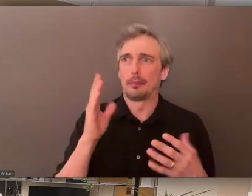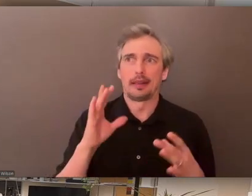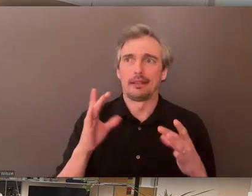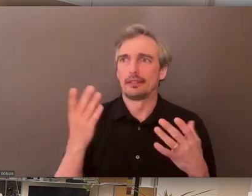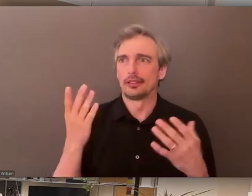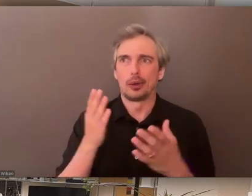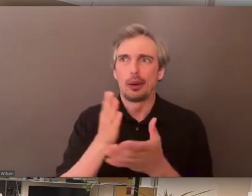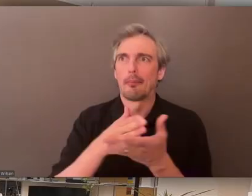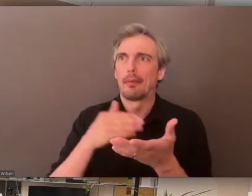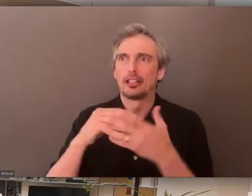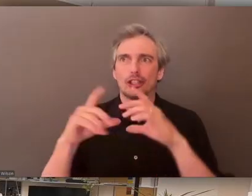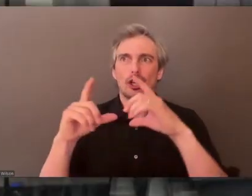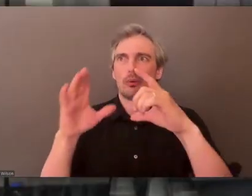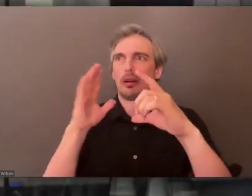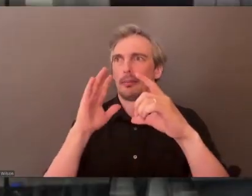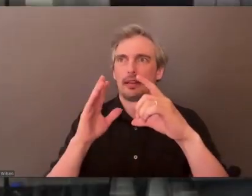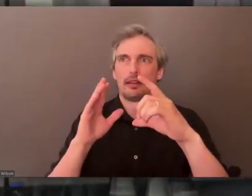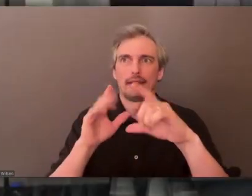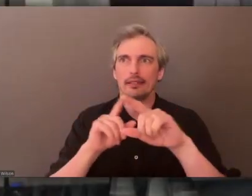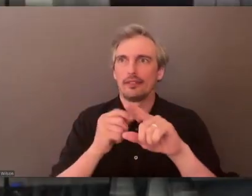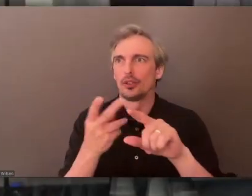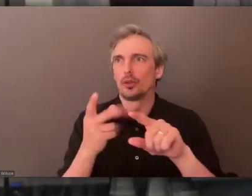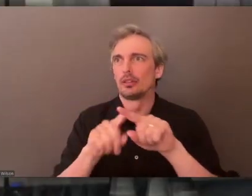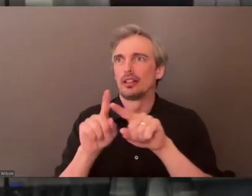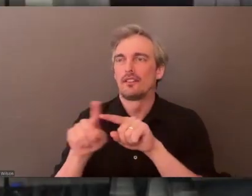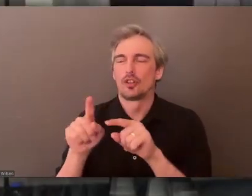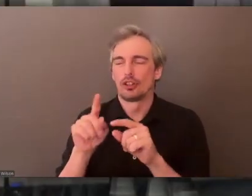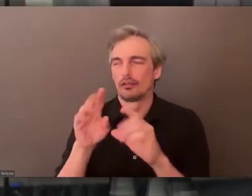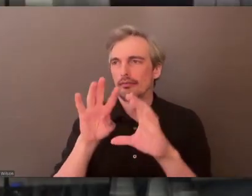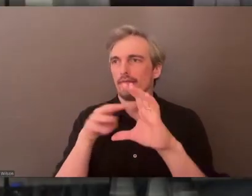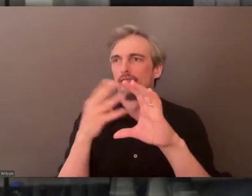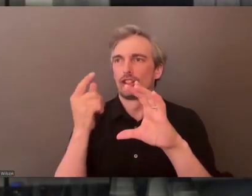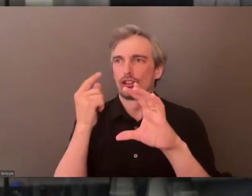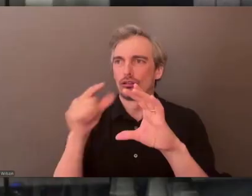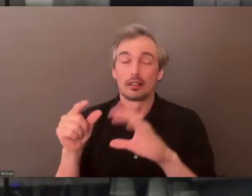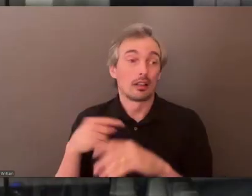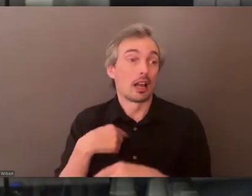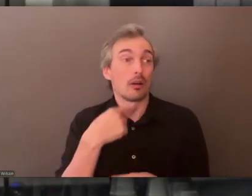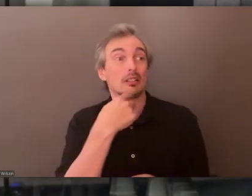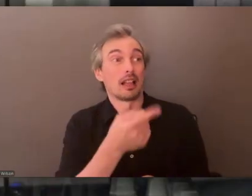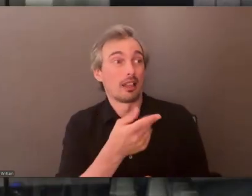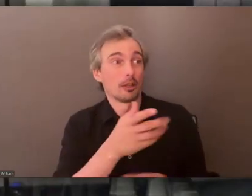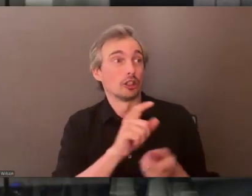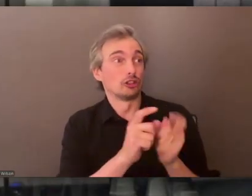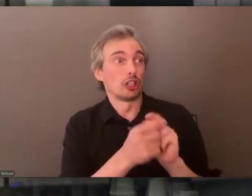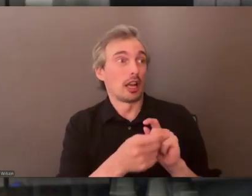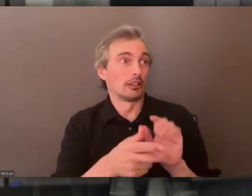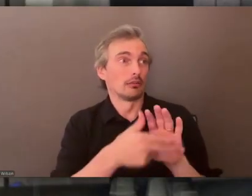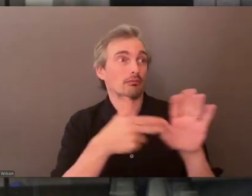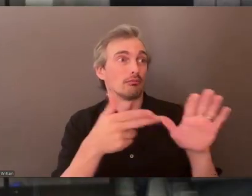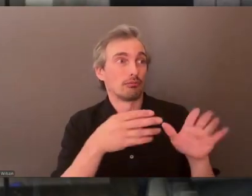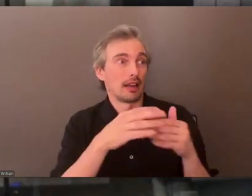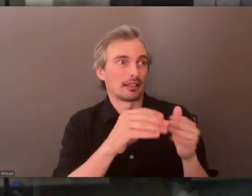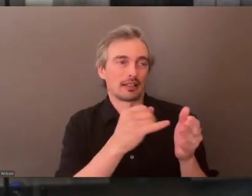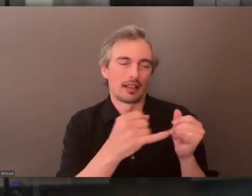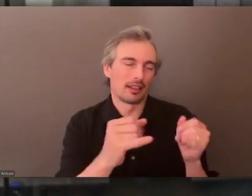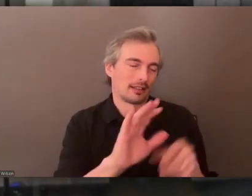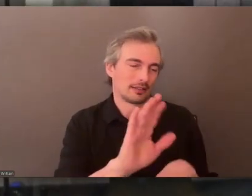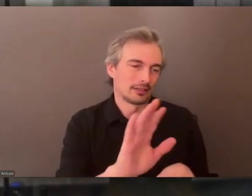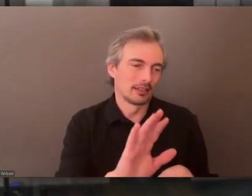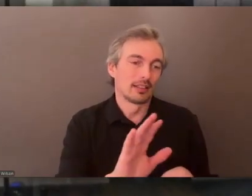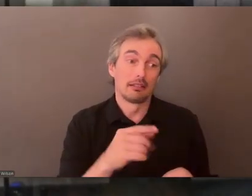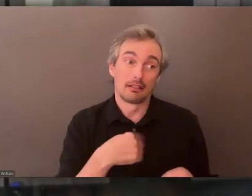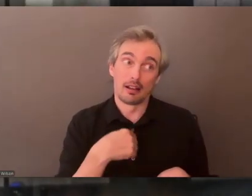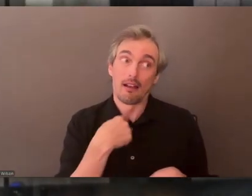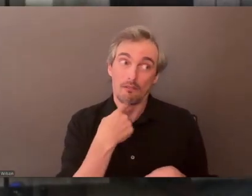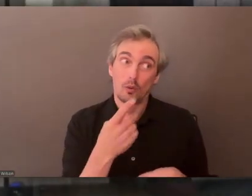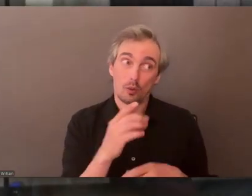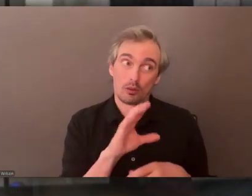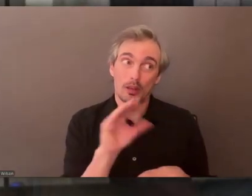ブランドガイドラインを変更するように伝える以外に、過去にや ったことがありますが、ここでホワイトスペ ースが役立ちます。